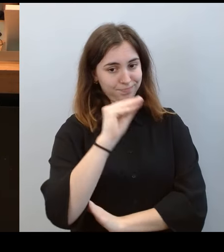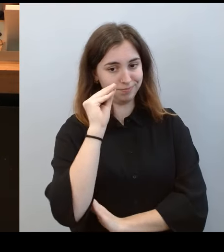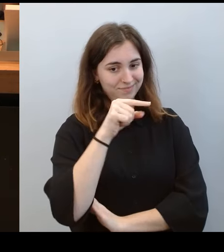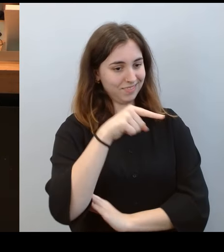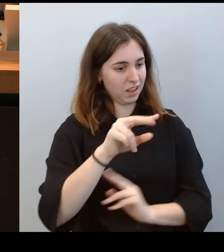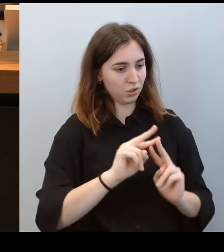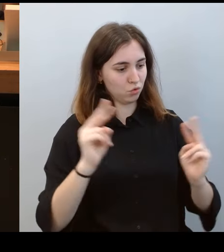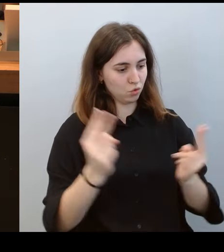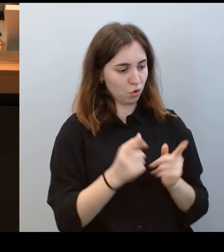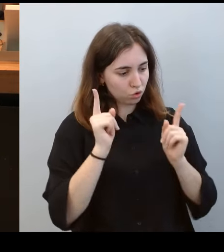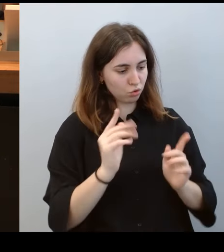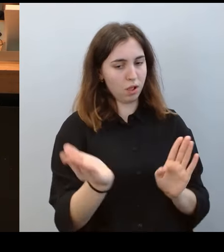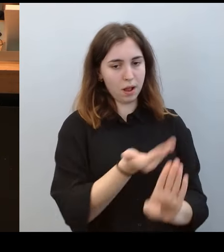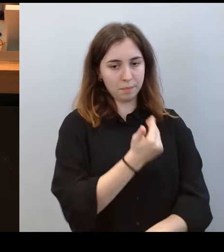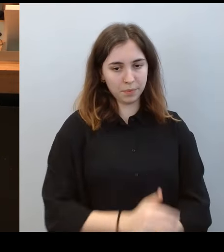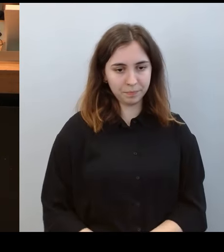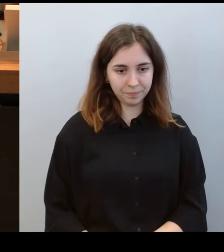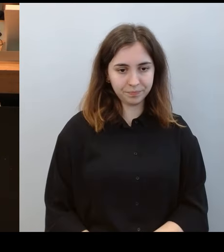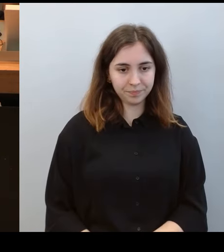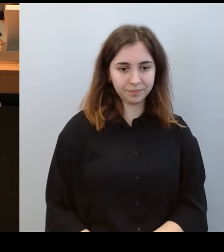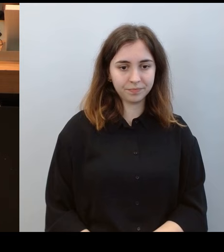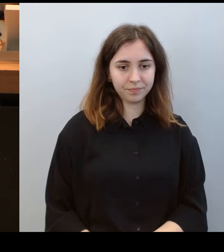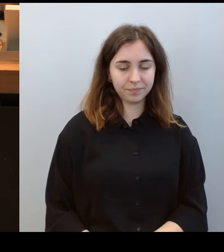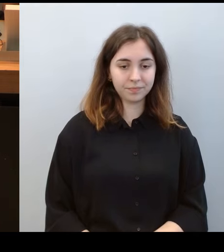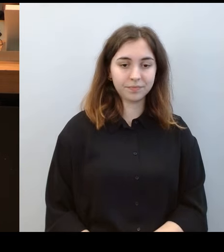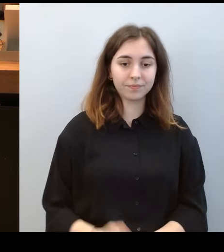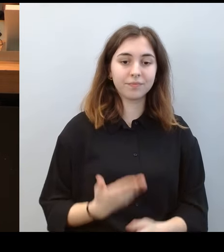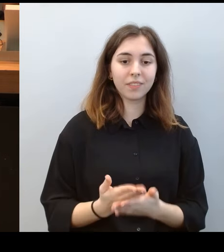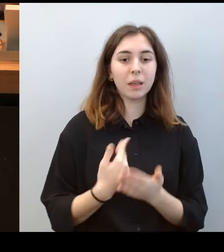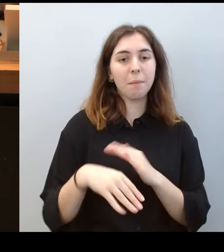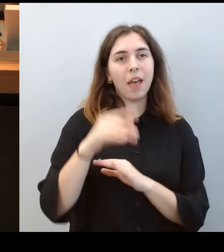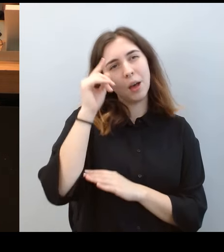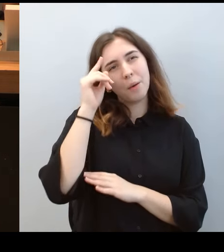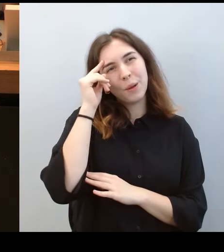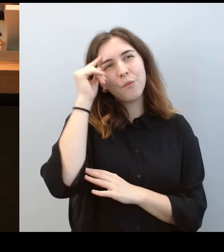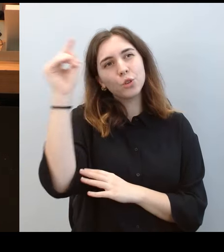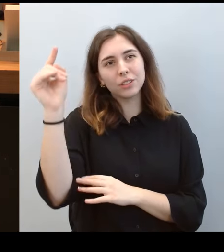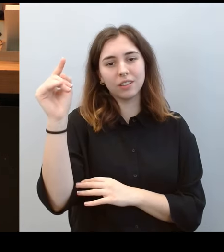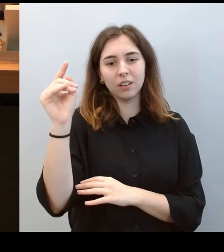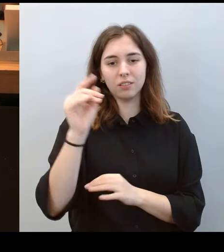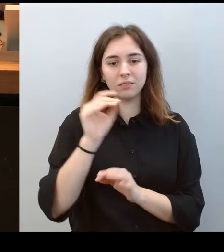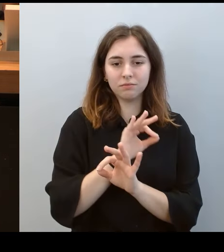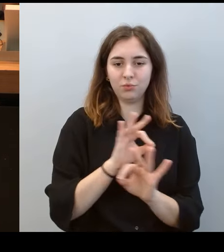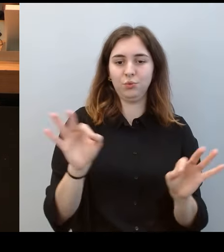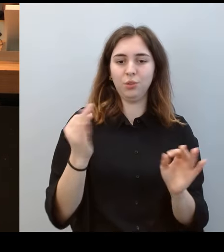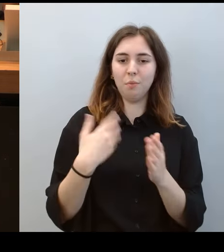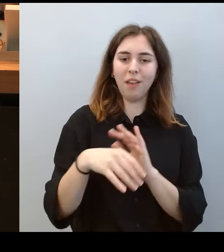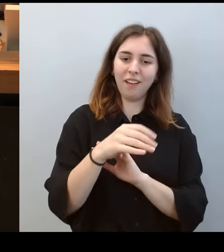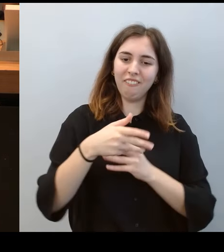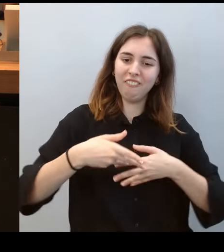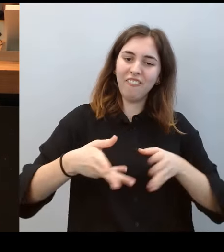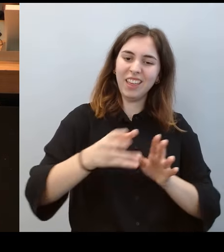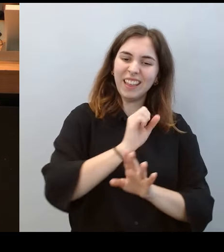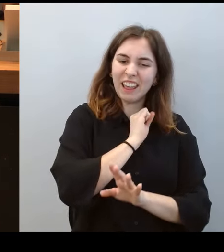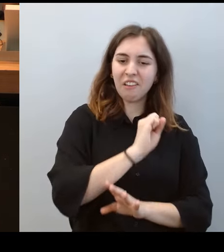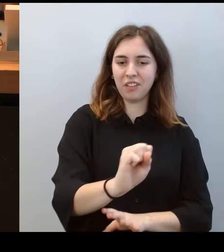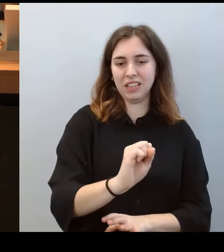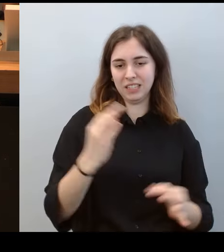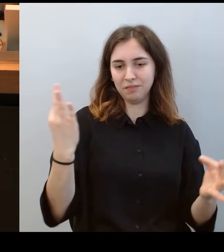Dies spiegelt das wachsende Bewusstsein wieder, dass wir effektive Wege zum Umweltschutz beschreiten müssen, ohne unsere